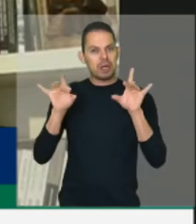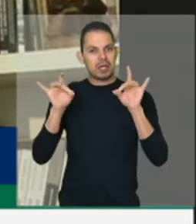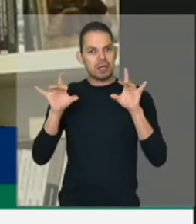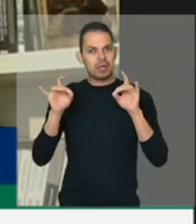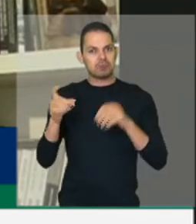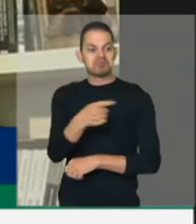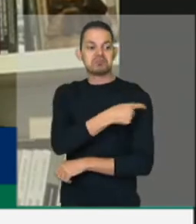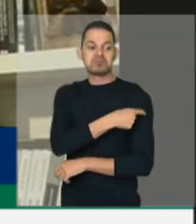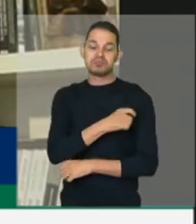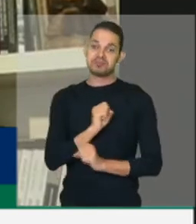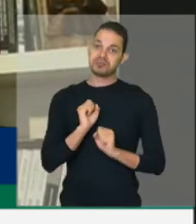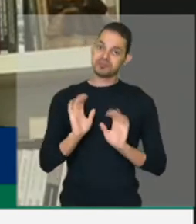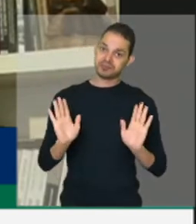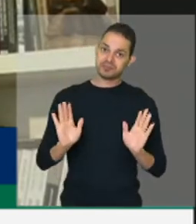CAMAROTE VIP DA VACINA. MAS, SENHOR PRESIDENTE, AO LONGO